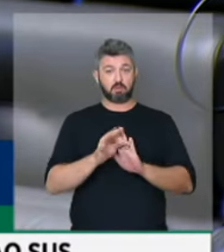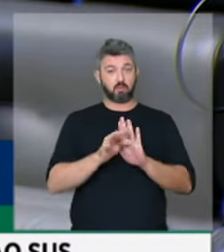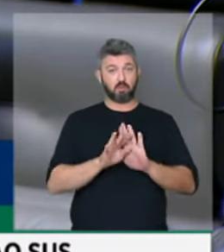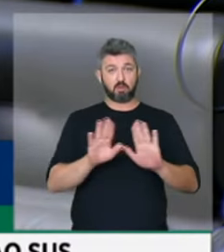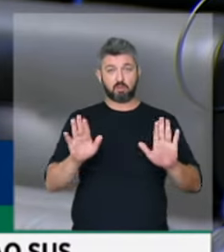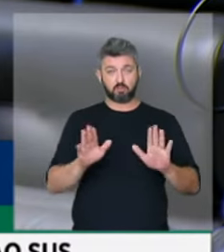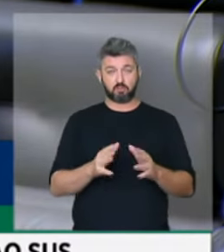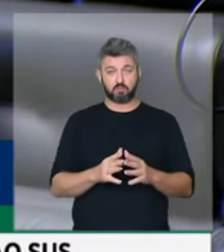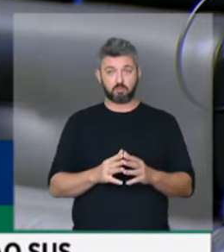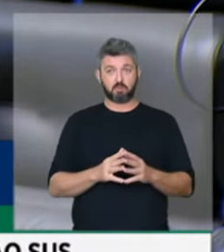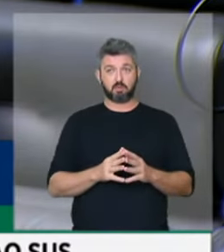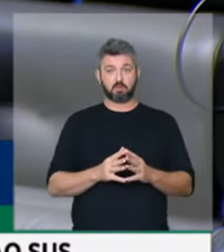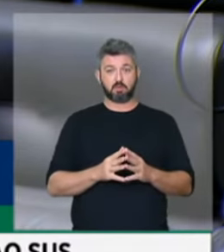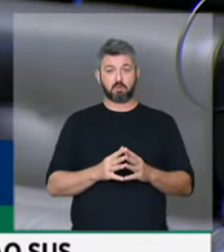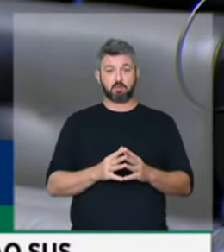ESSE É O TEXTO. EU ACHO QUE